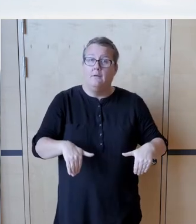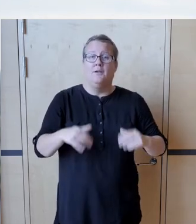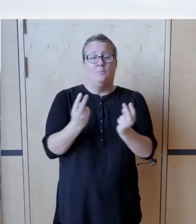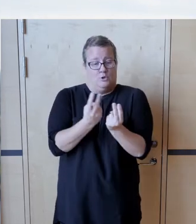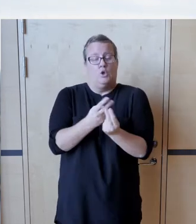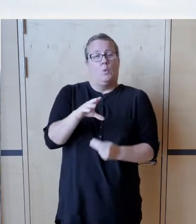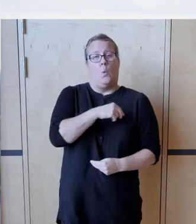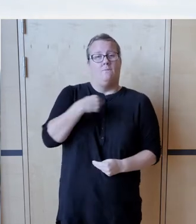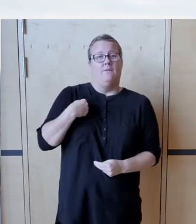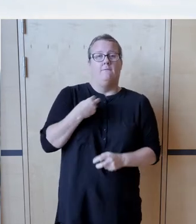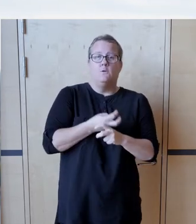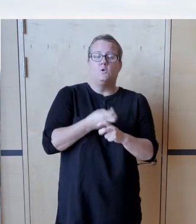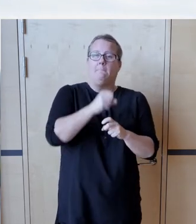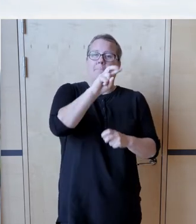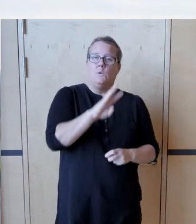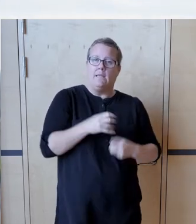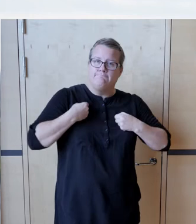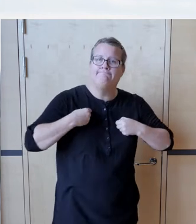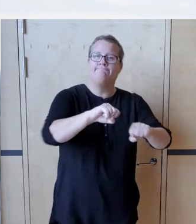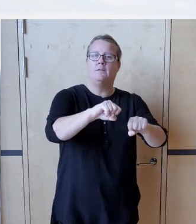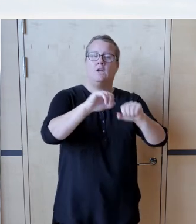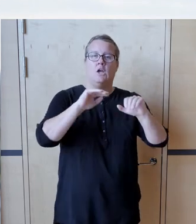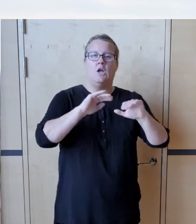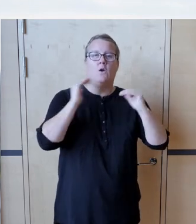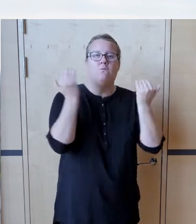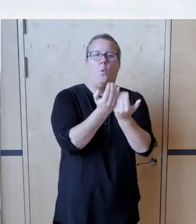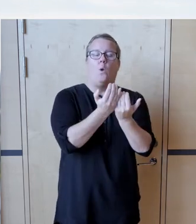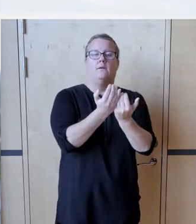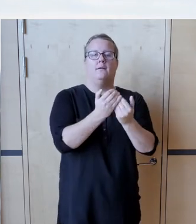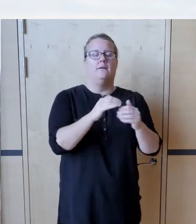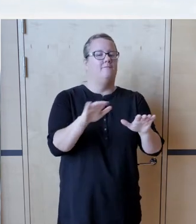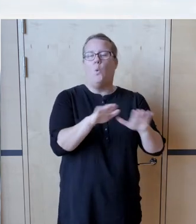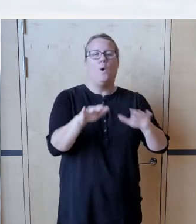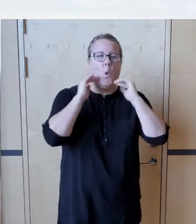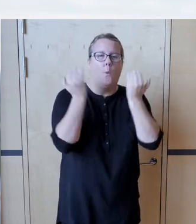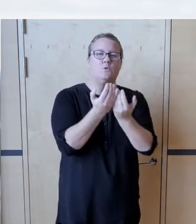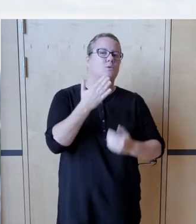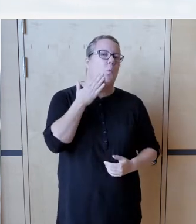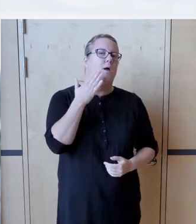Driftsättningen utav ett vård och omsorgsboende sen så vet vi också detta